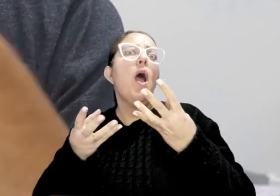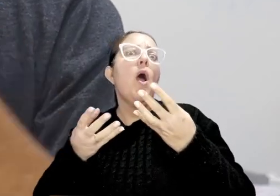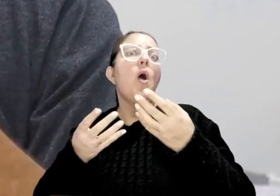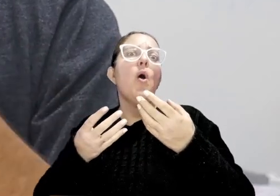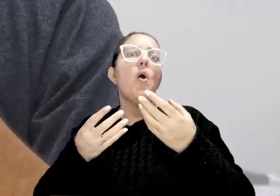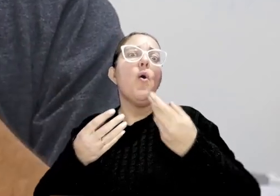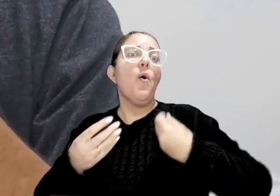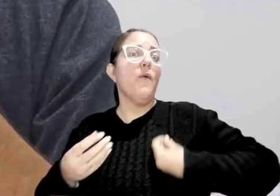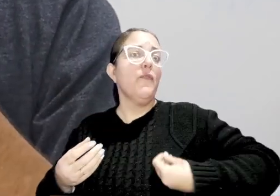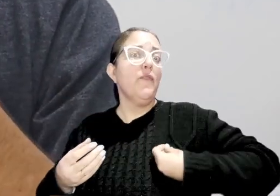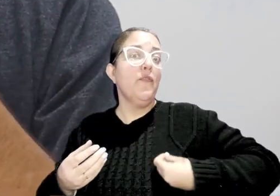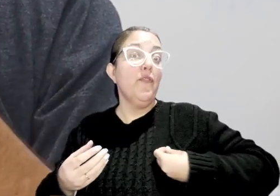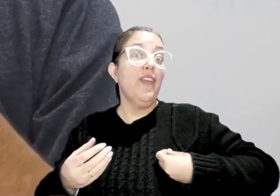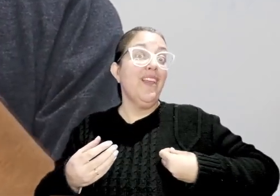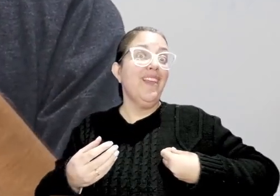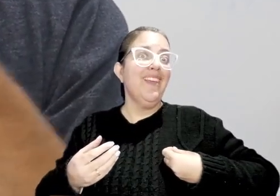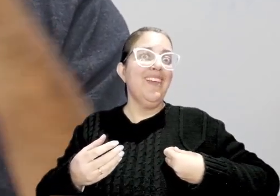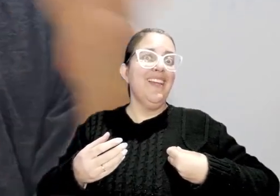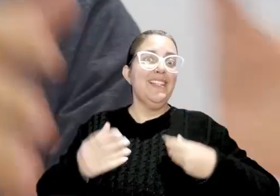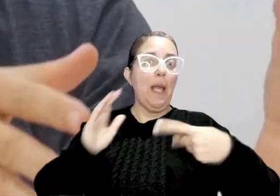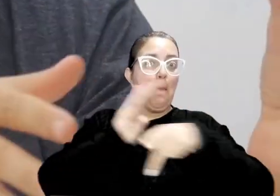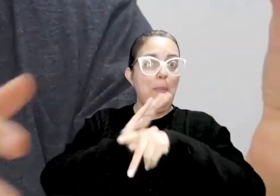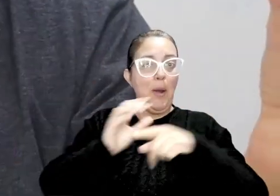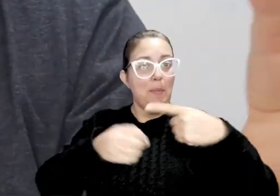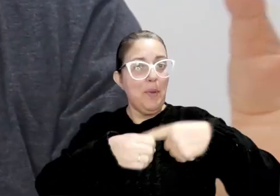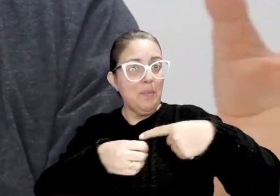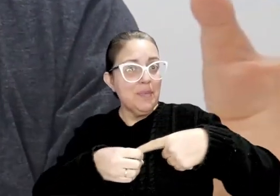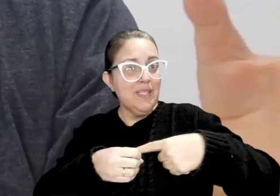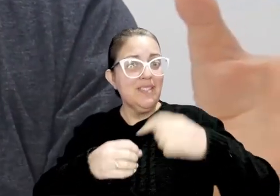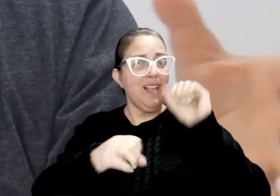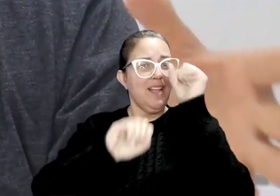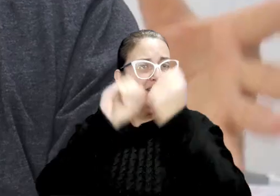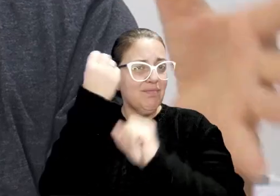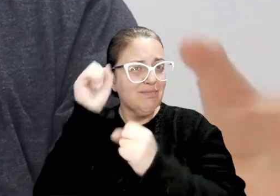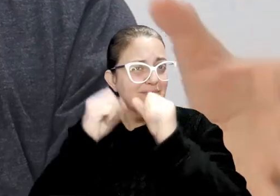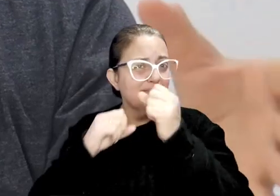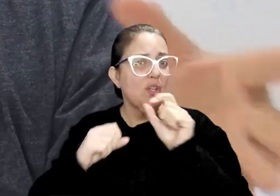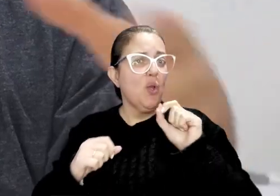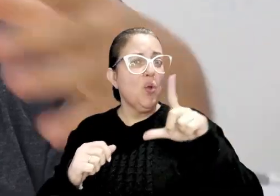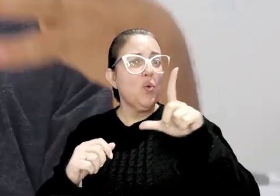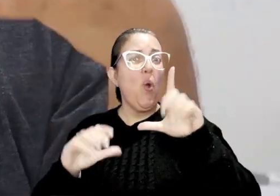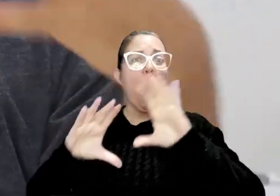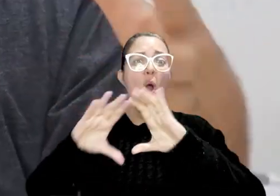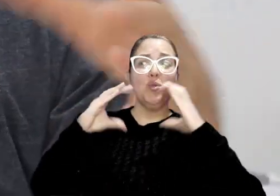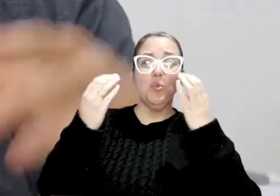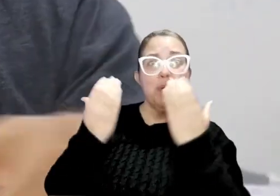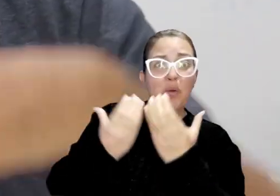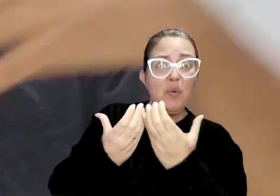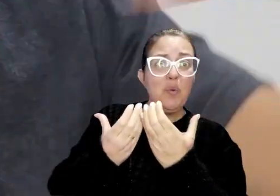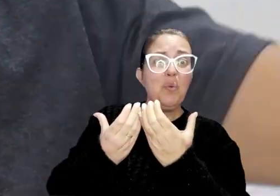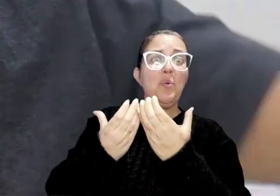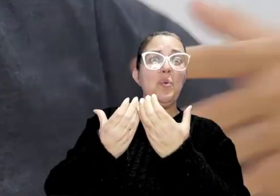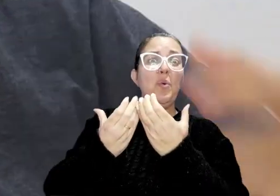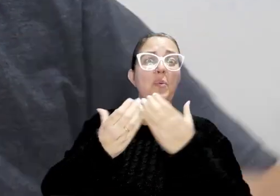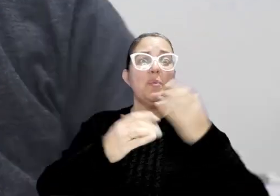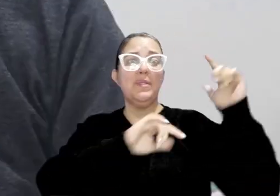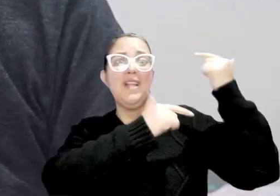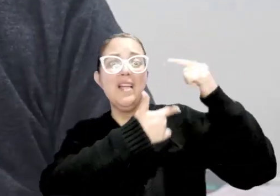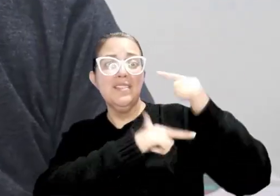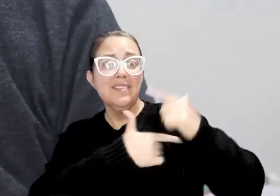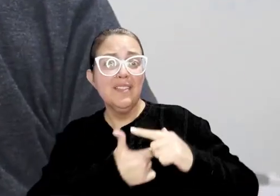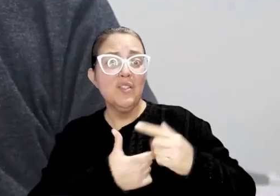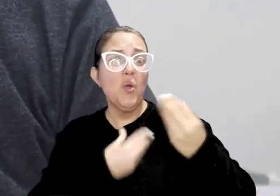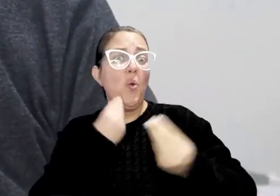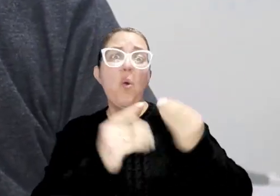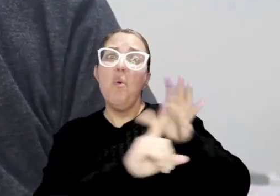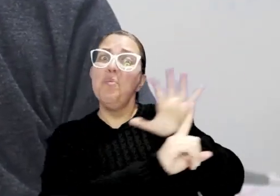industrializada ou é o parâmetro de uma comunidade de vida tradicional que vive em Total contato e